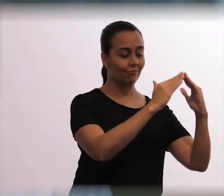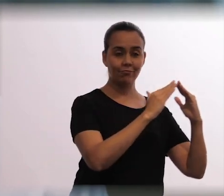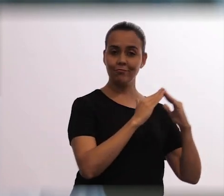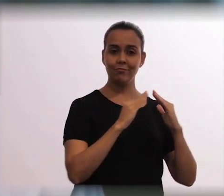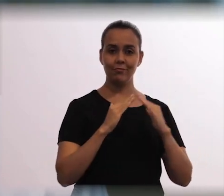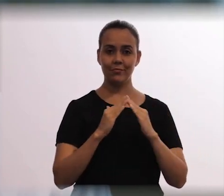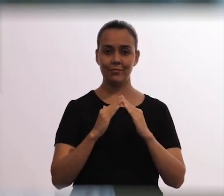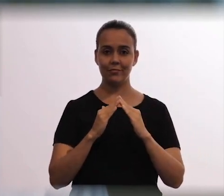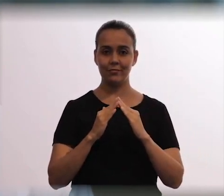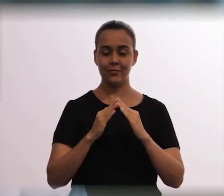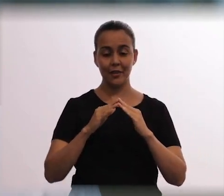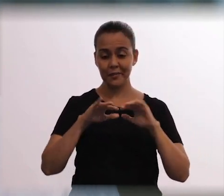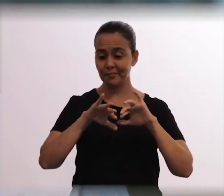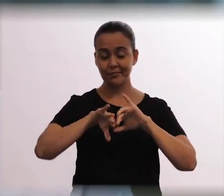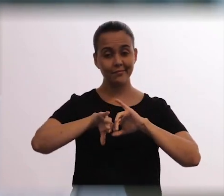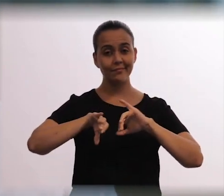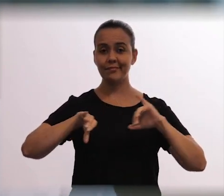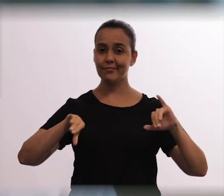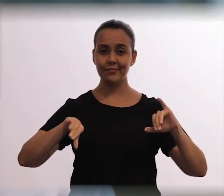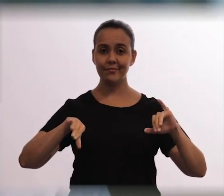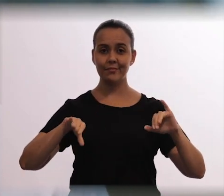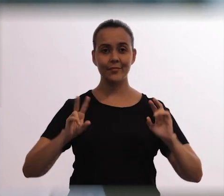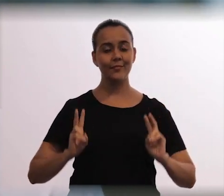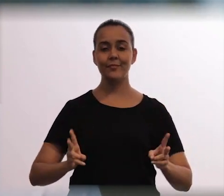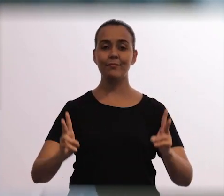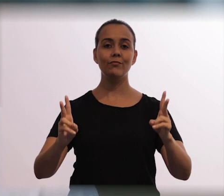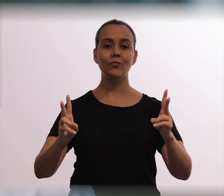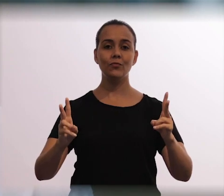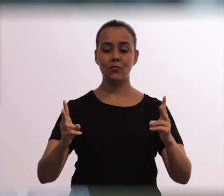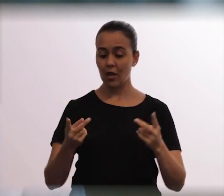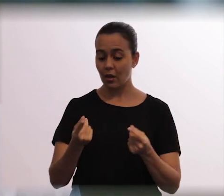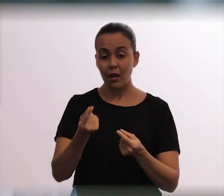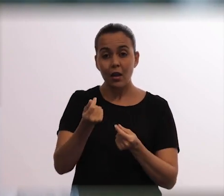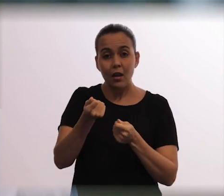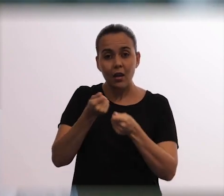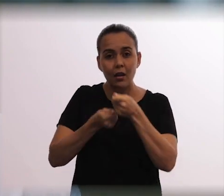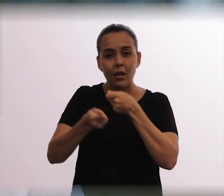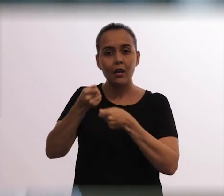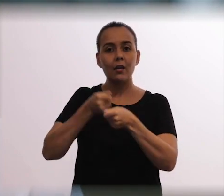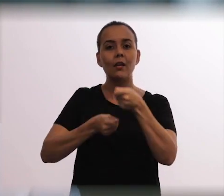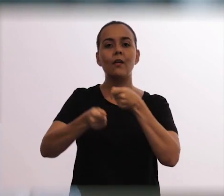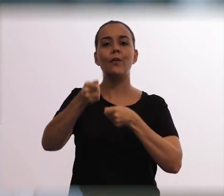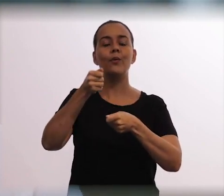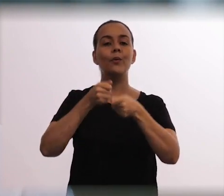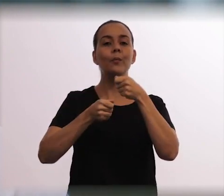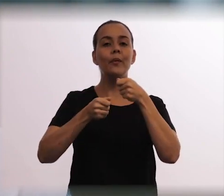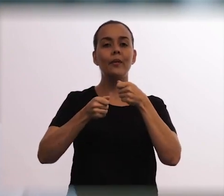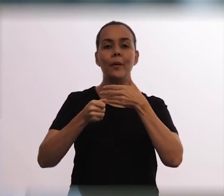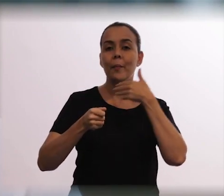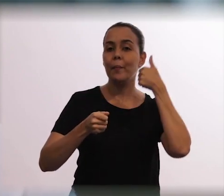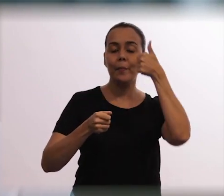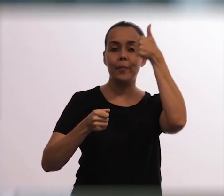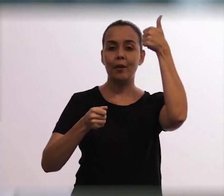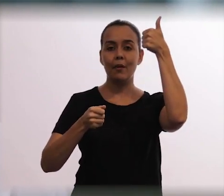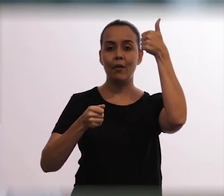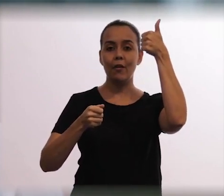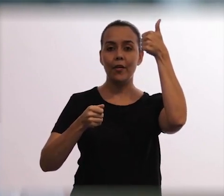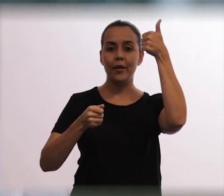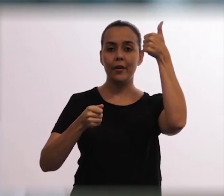a sociedade se produz economicamente. Então, assim, a gente precisa combater